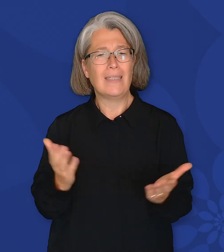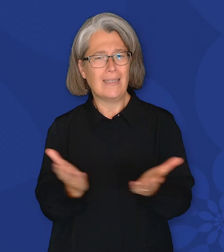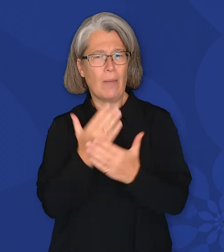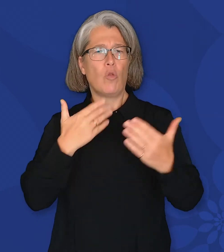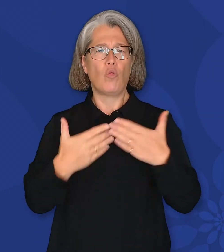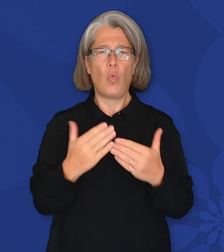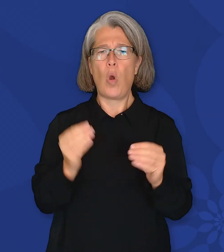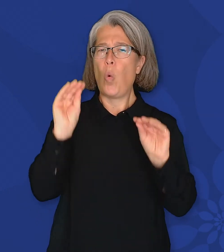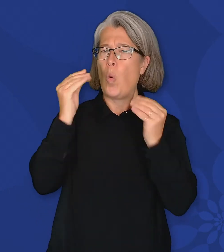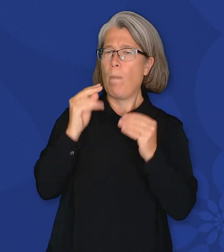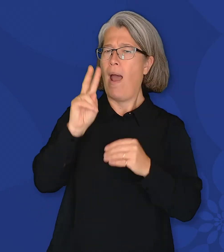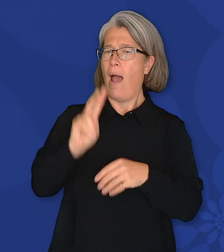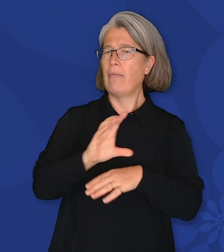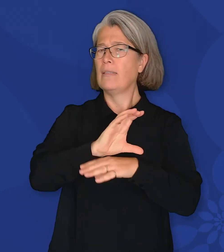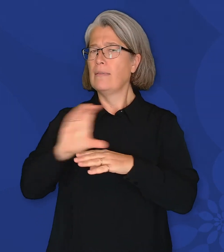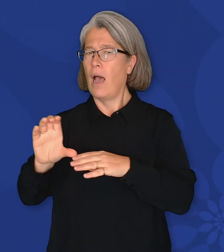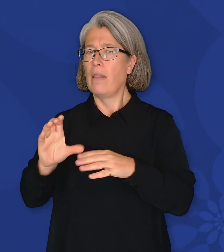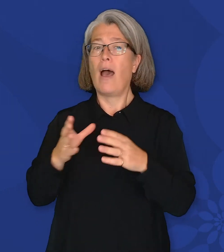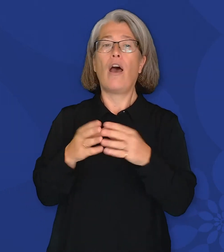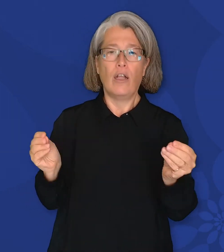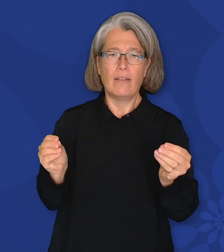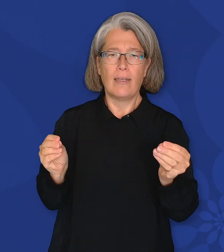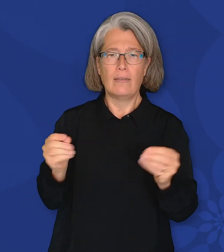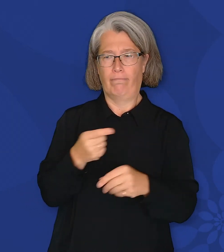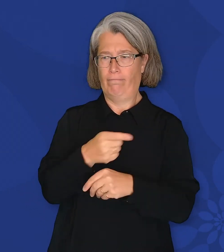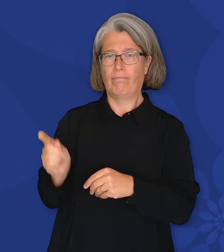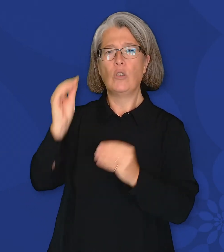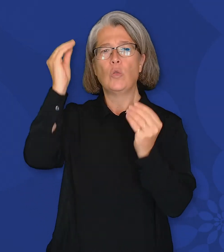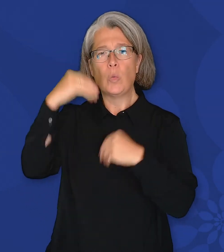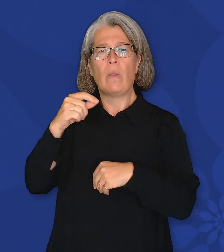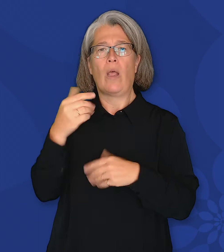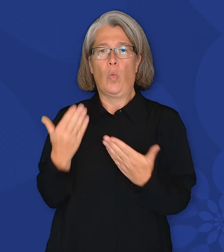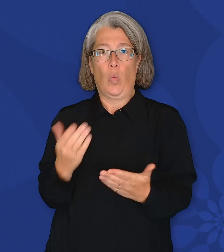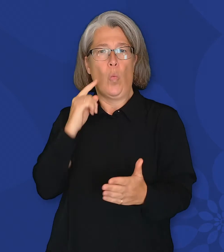Samtidigt blir utbildningen på andra stadiet avgiftsfri för studerande som -